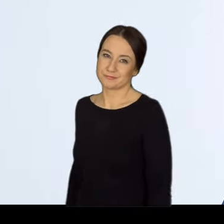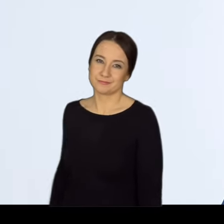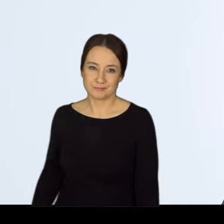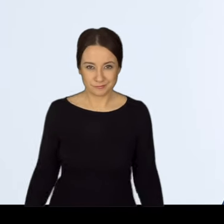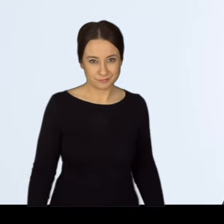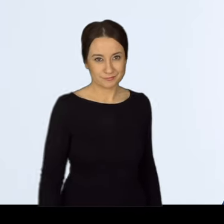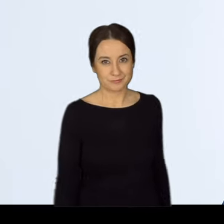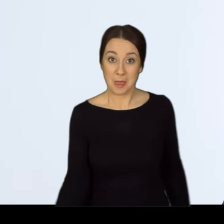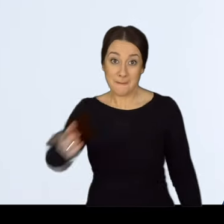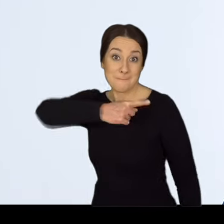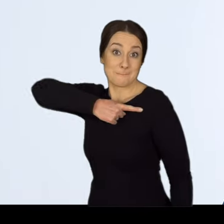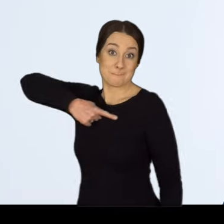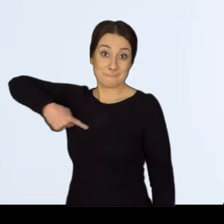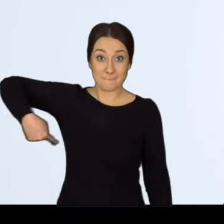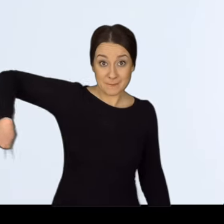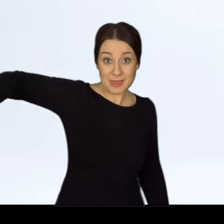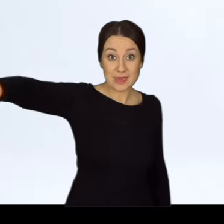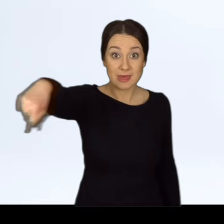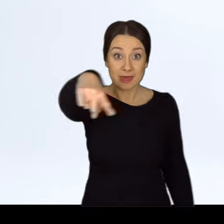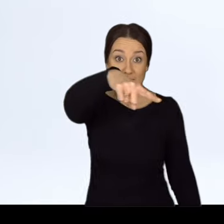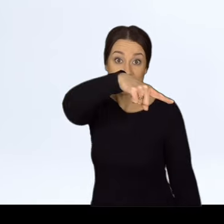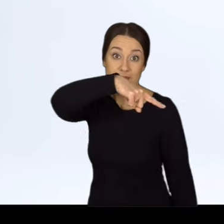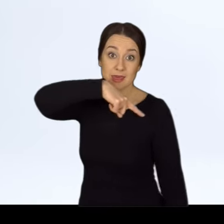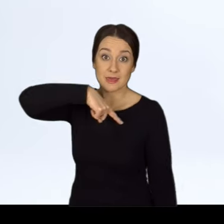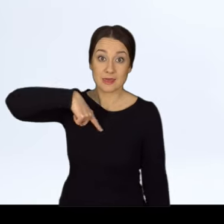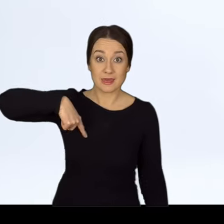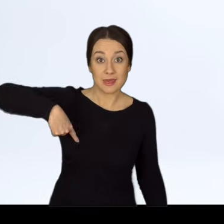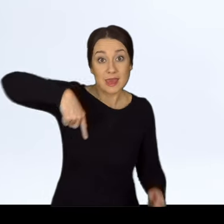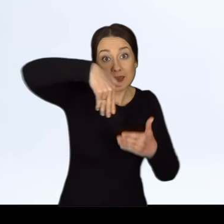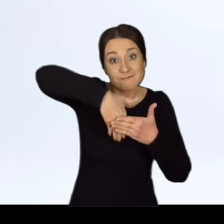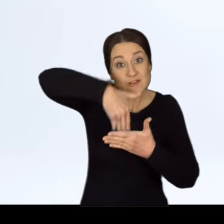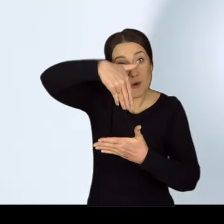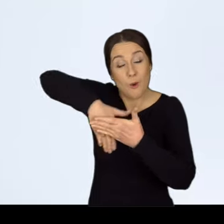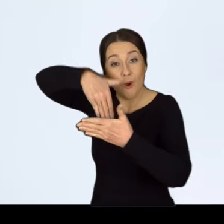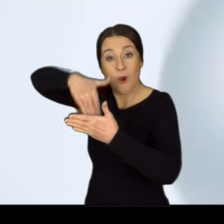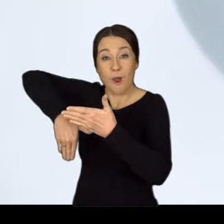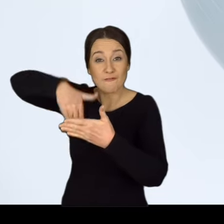Dorastamy nielekkim gestem